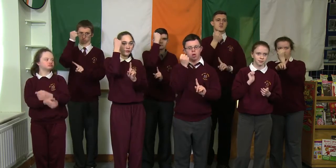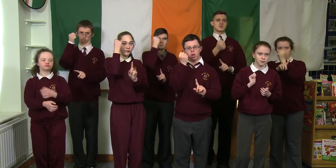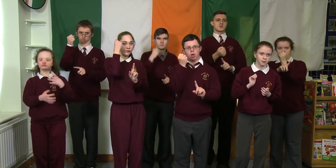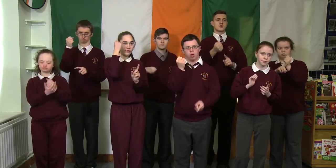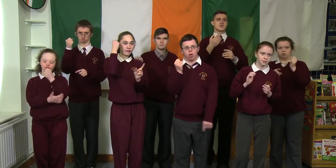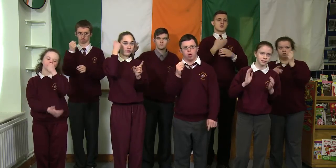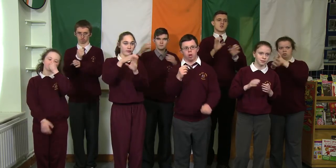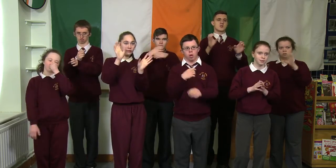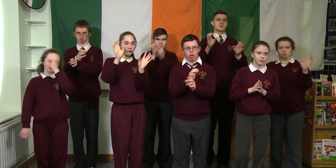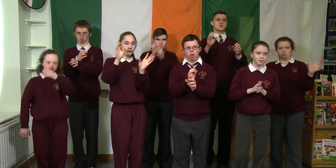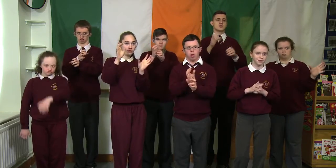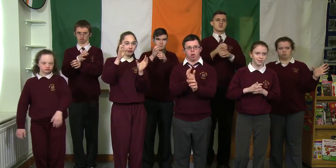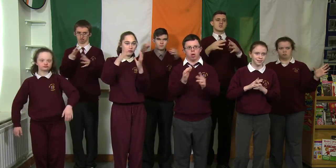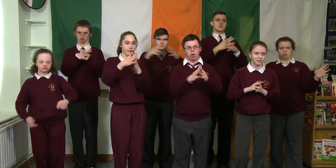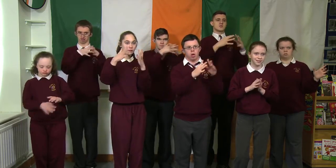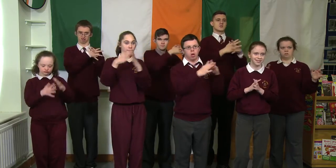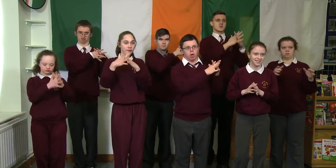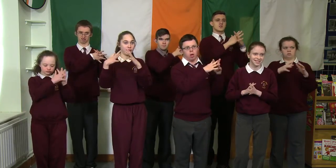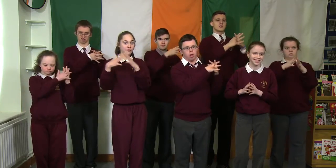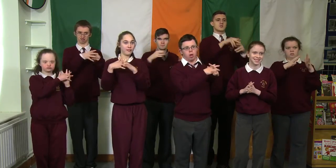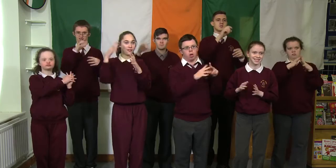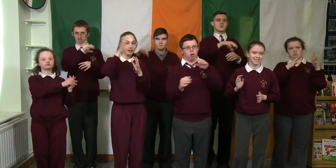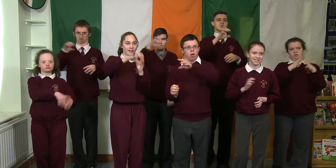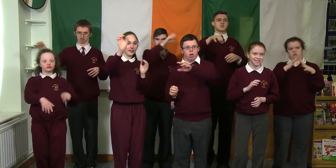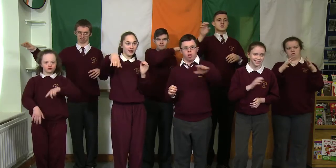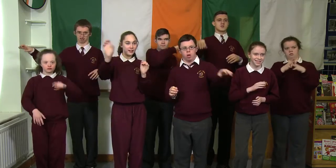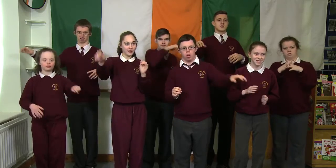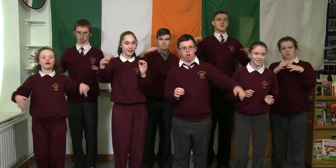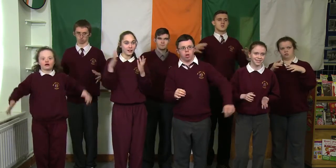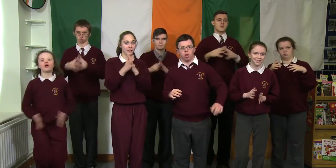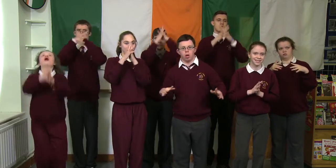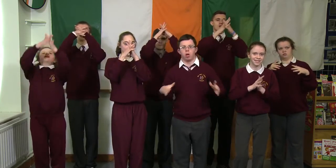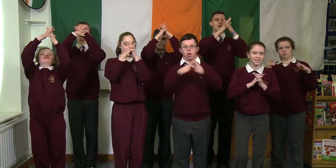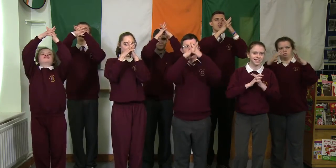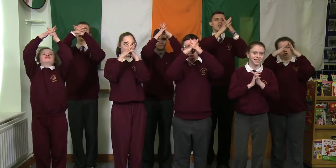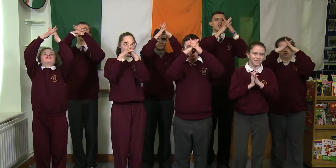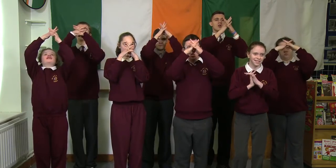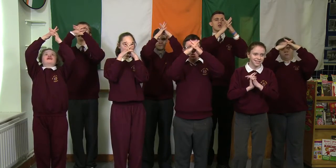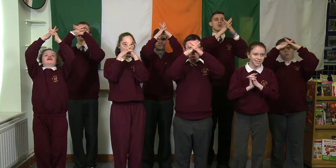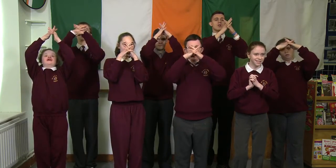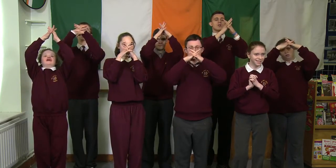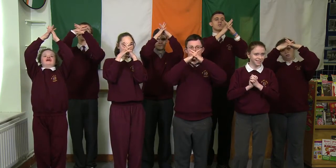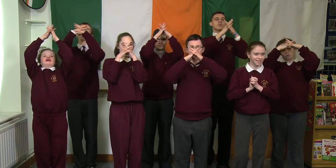Le gunna scréach faoi lámhach na bpiléar